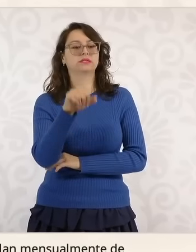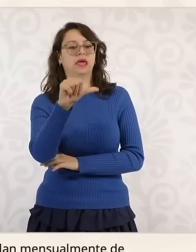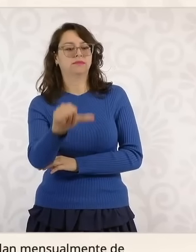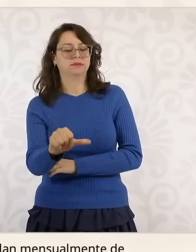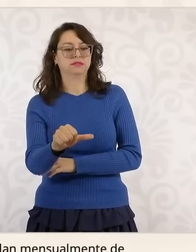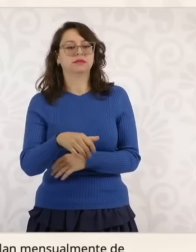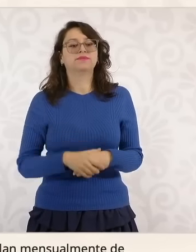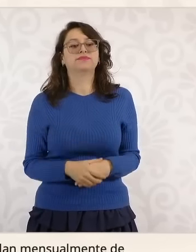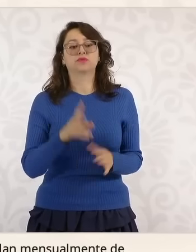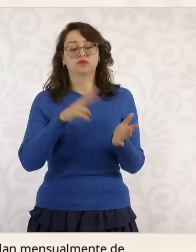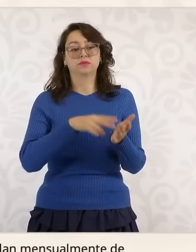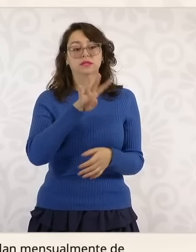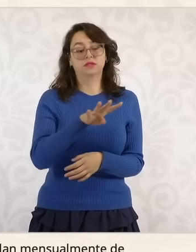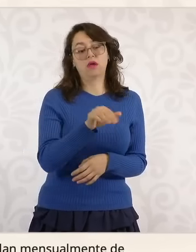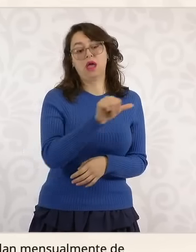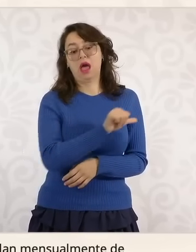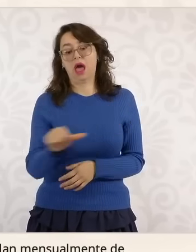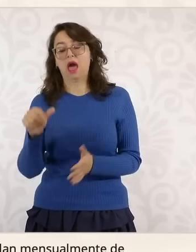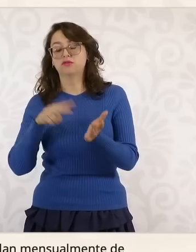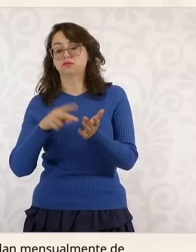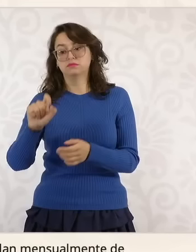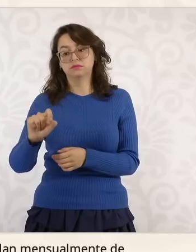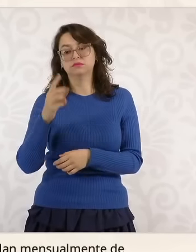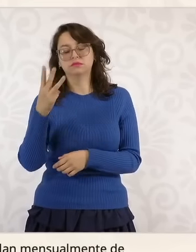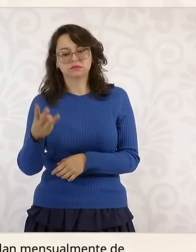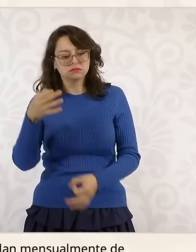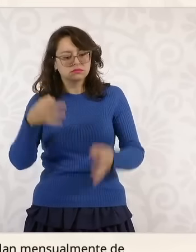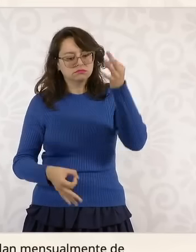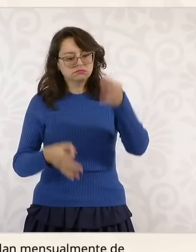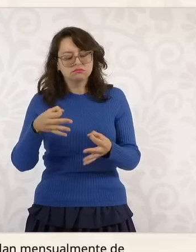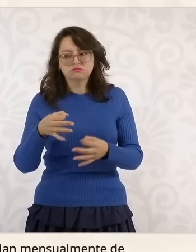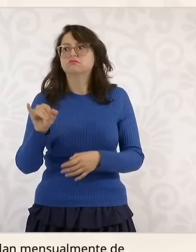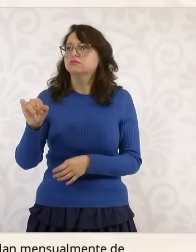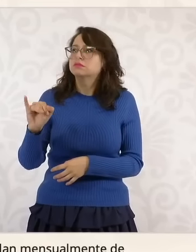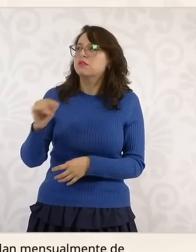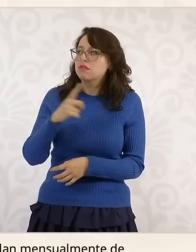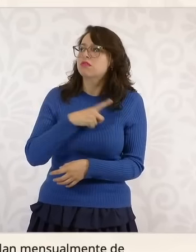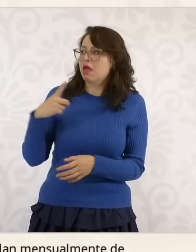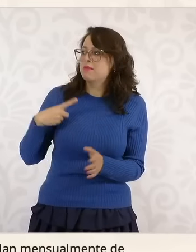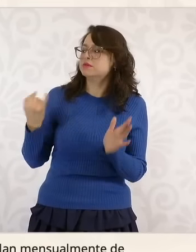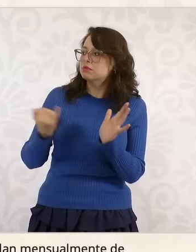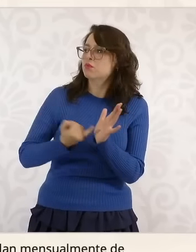que los adeudos determinados y confirmados por el SAT eran procedentes. De nueva cuenta,